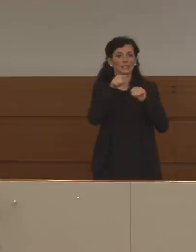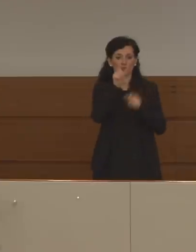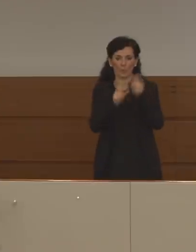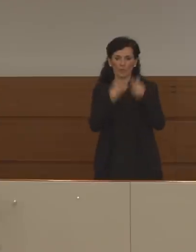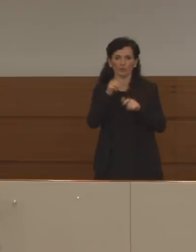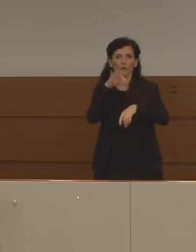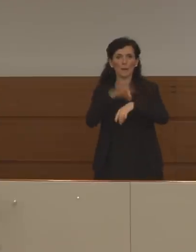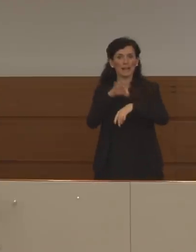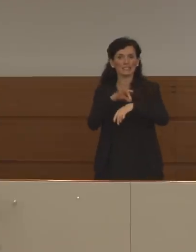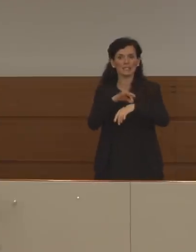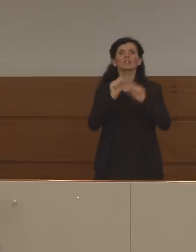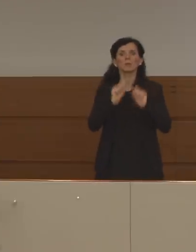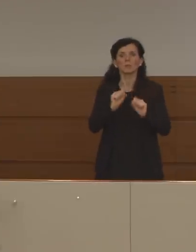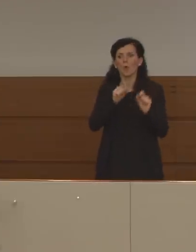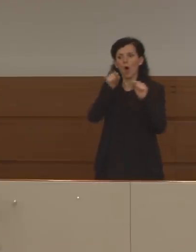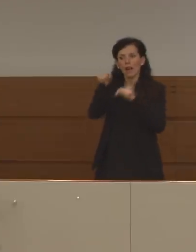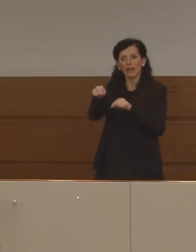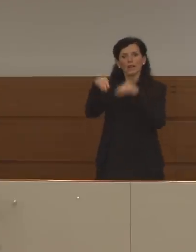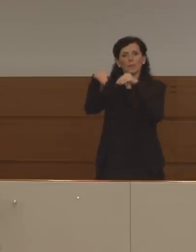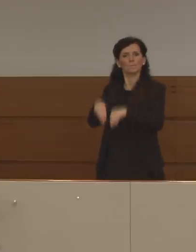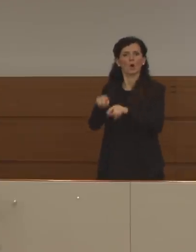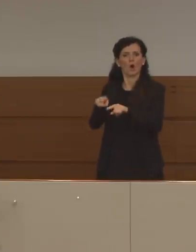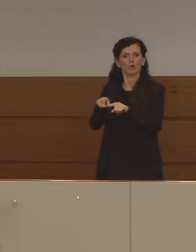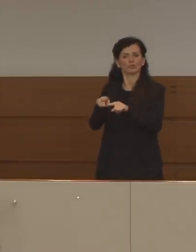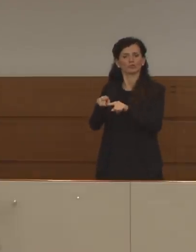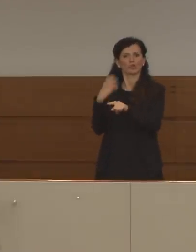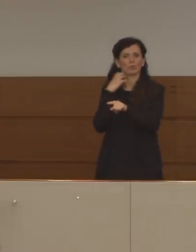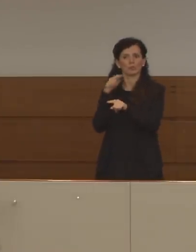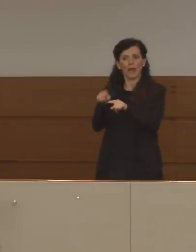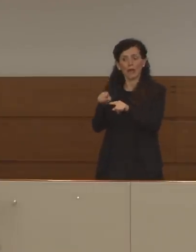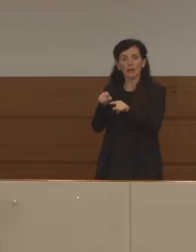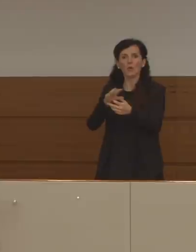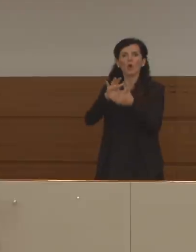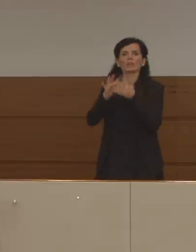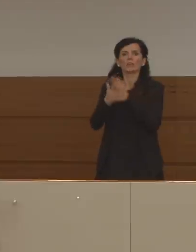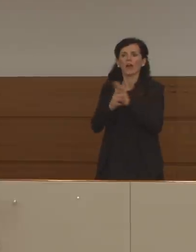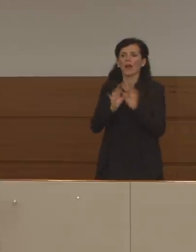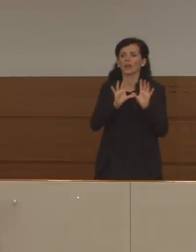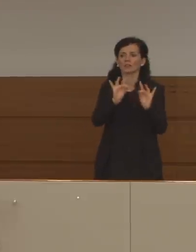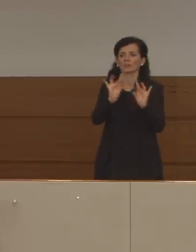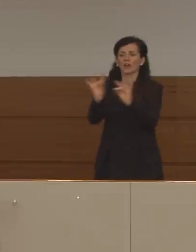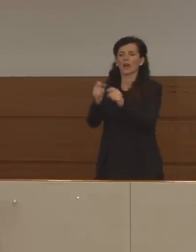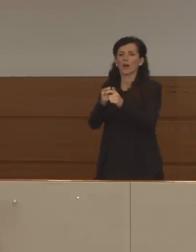qualche giorno prima quindi la crescita è avvenuta un po' prima delle